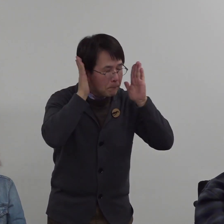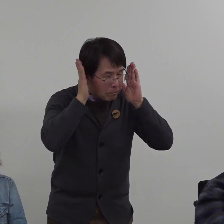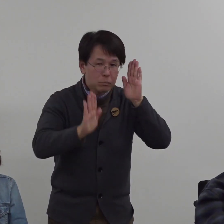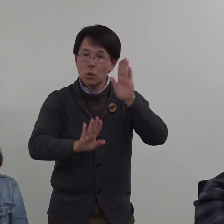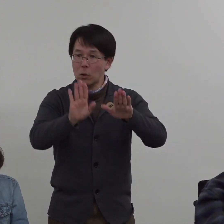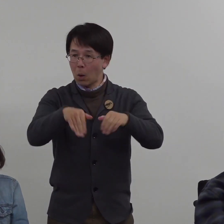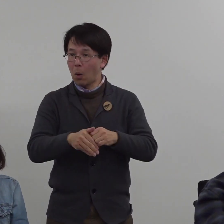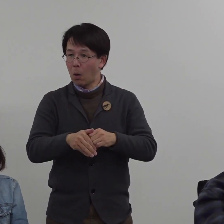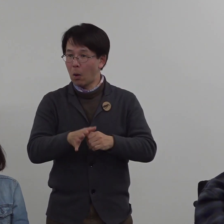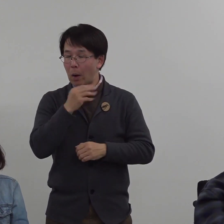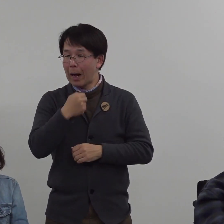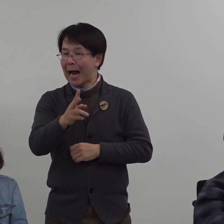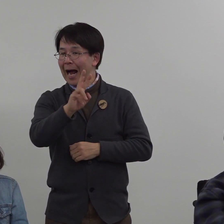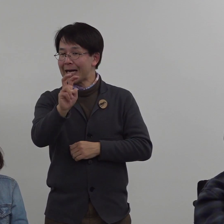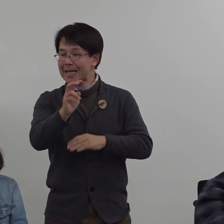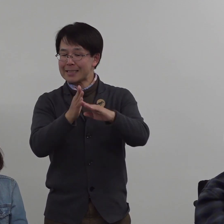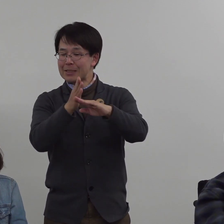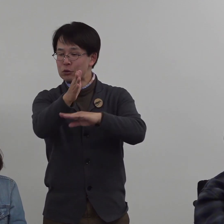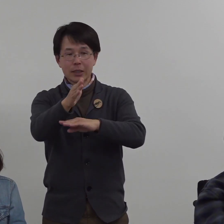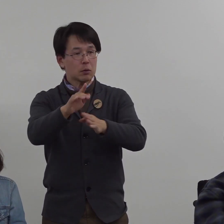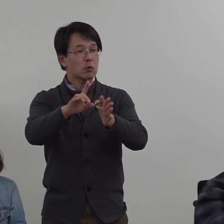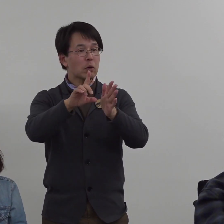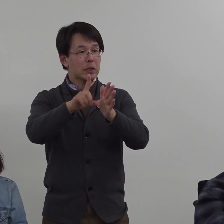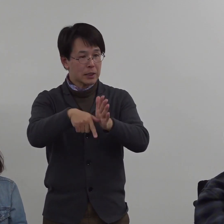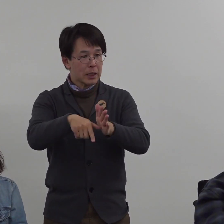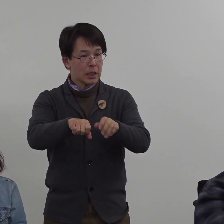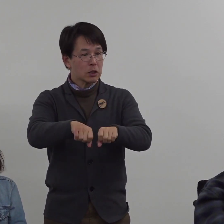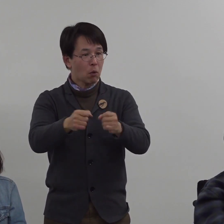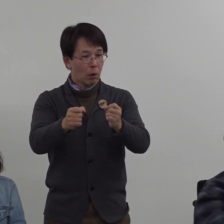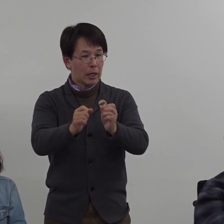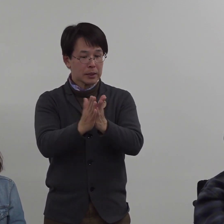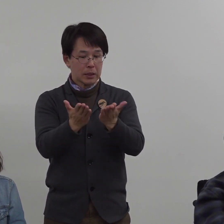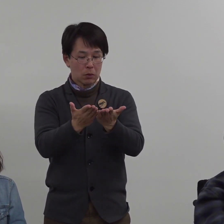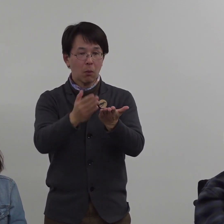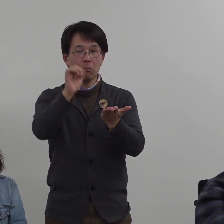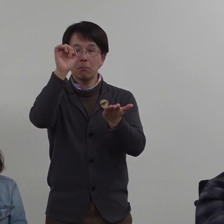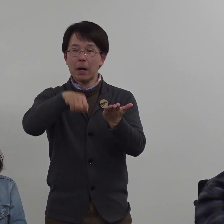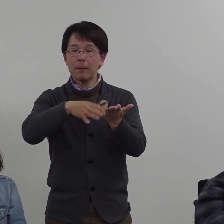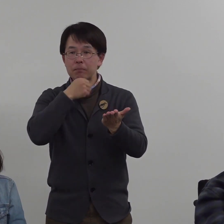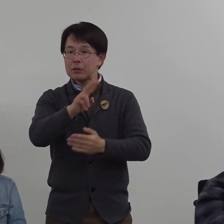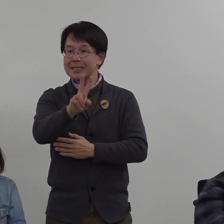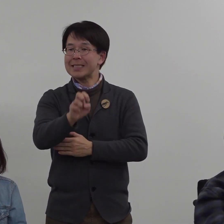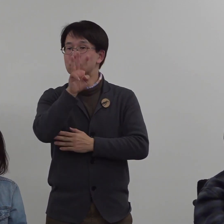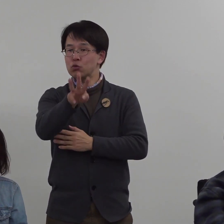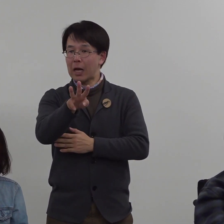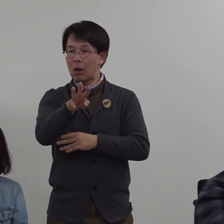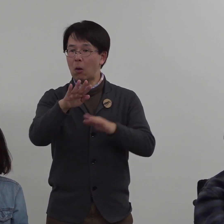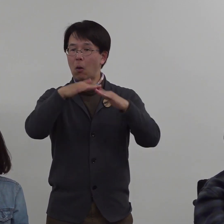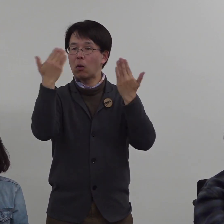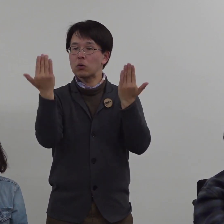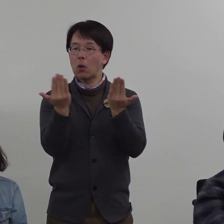20歳過ぎて初めて障害の認定を受け23歳でほとんど聞こえなく なって